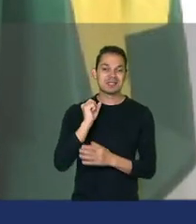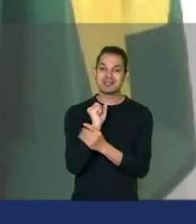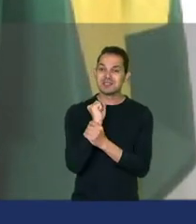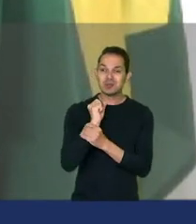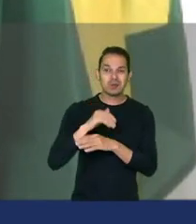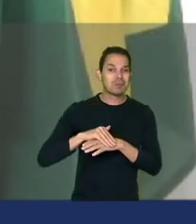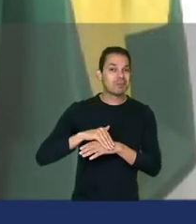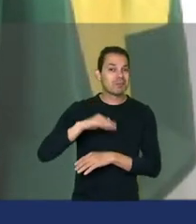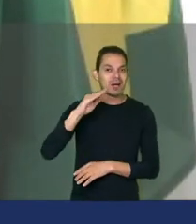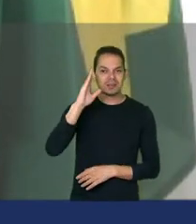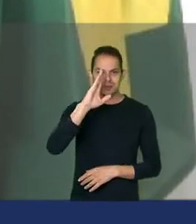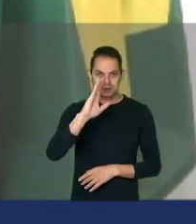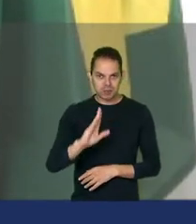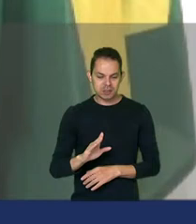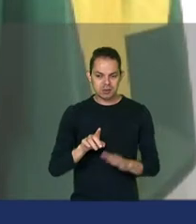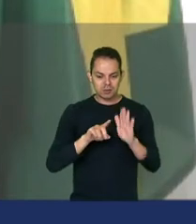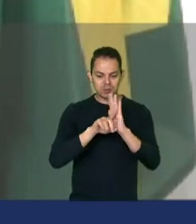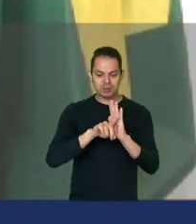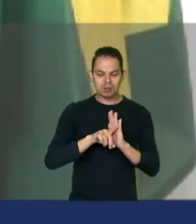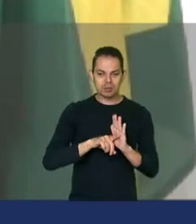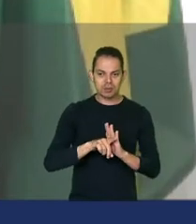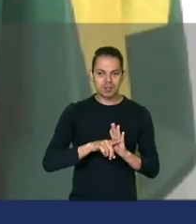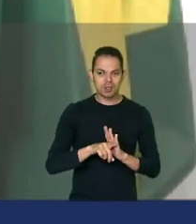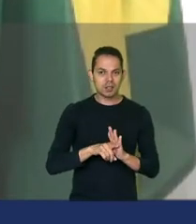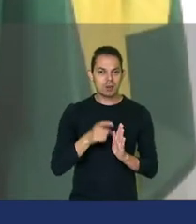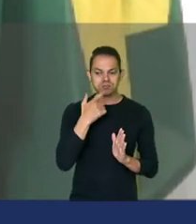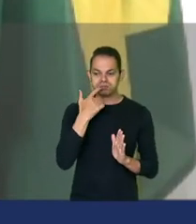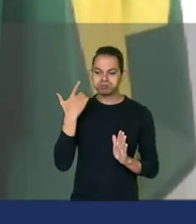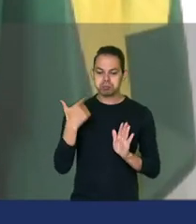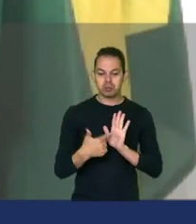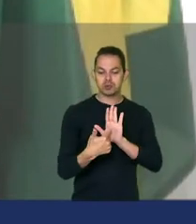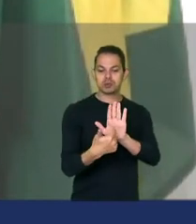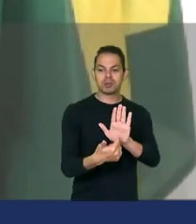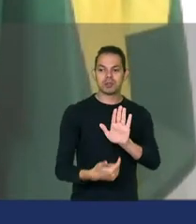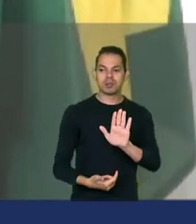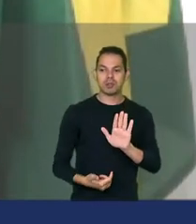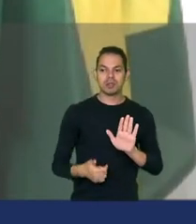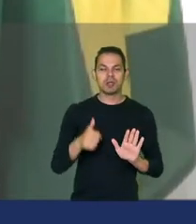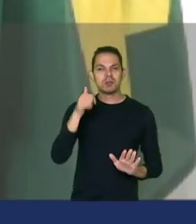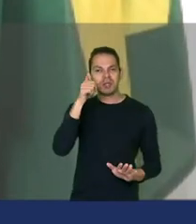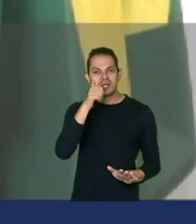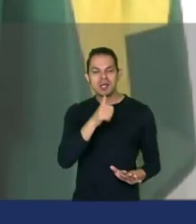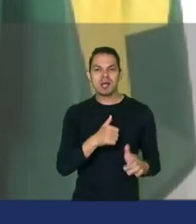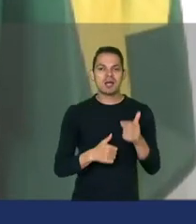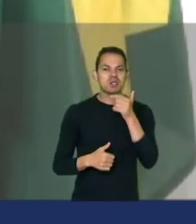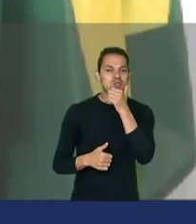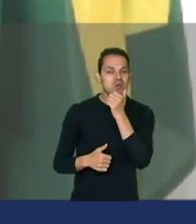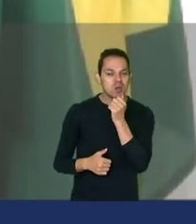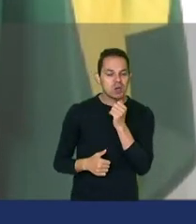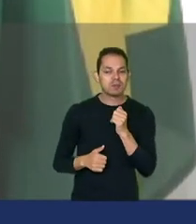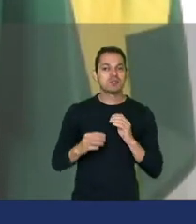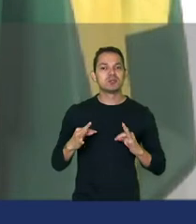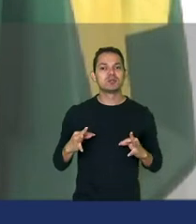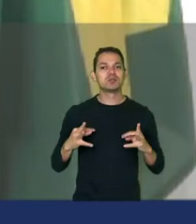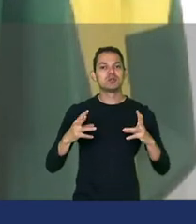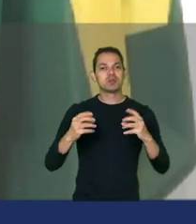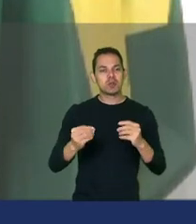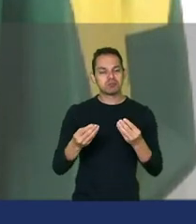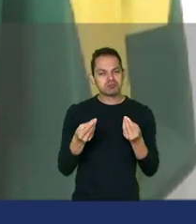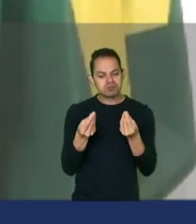ESTADO QUE É UM ESTADO MAIS SEGURO DO BRASIL, SEGUNDO APONTAMENTOS RECENTES, ESSAS MULHERES E HOMENS, ESSAS MULHERES E ESSES HOMENS DE